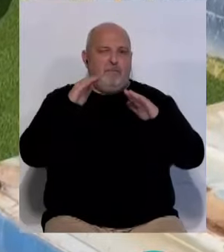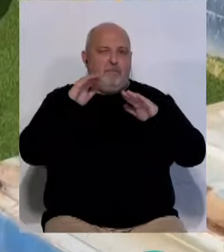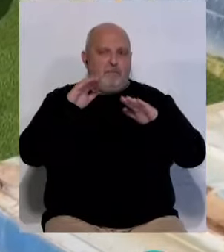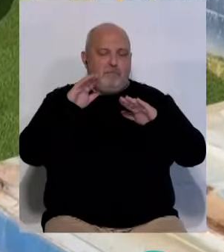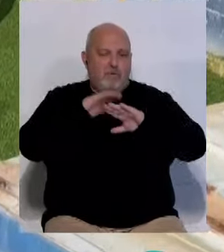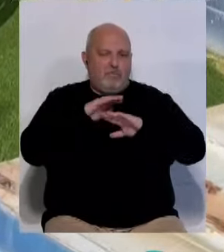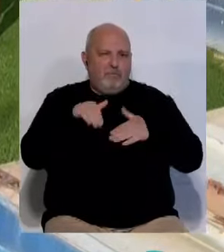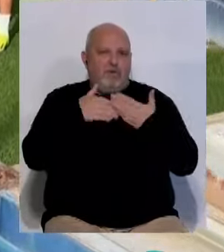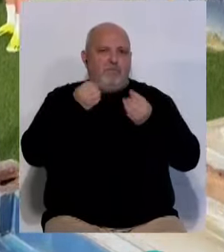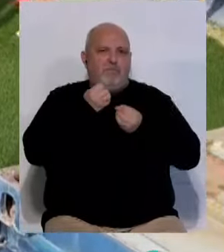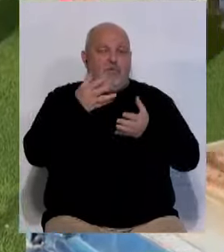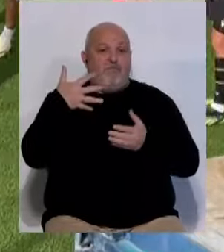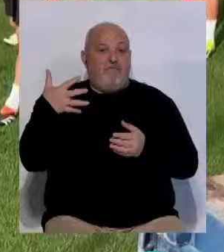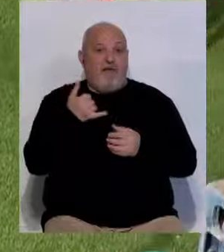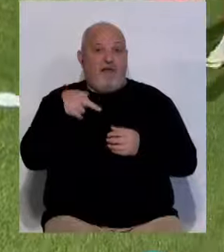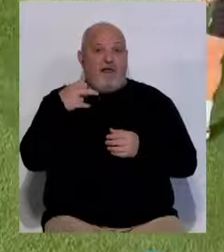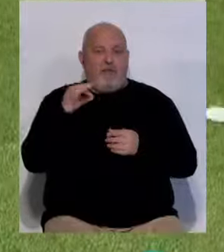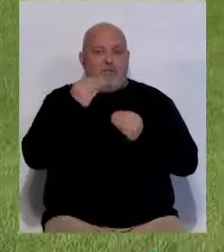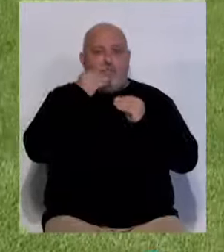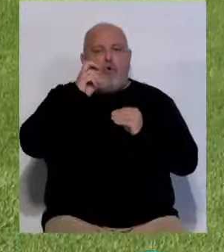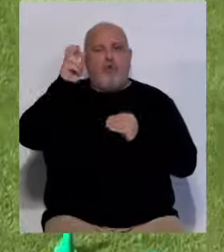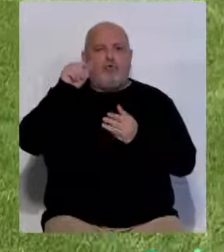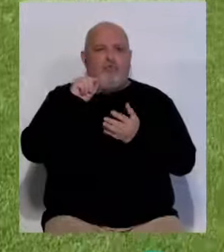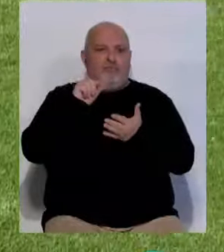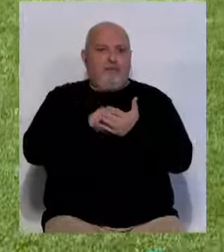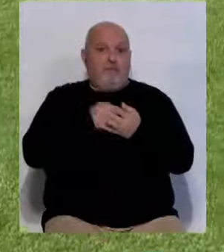que se anunció la baja de negredo porque se iba a anunciar algún fichaje en forma de delantero